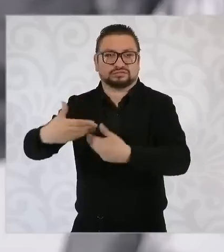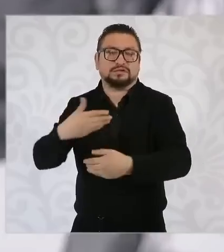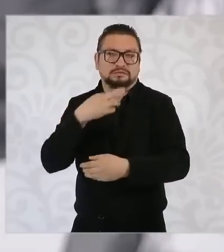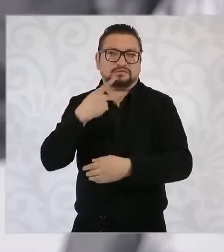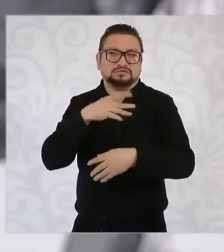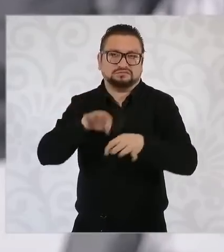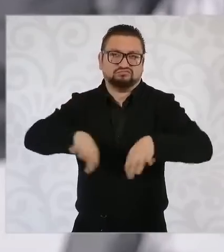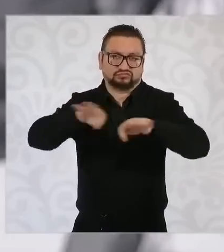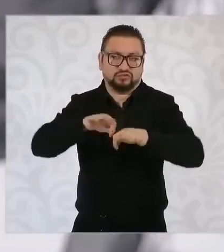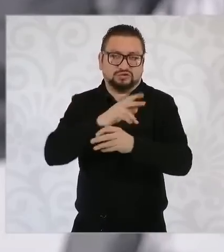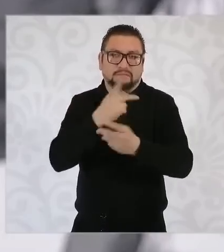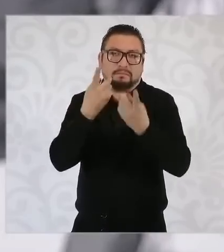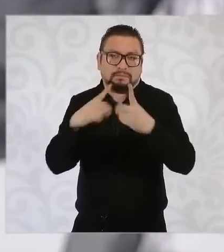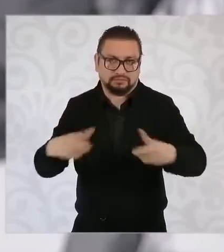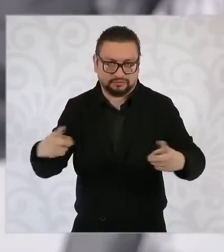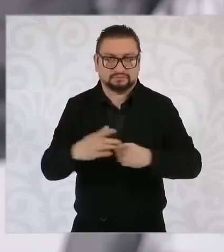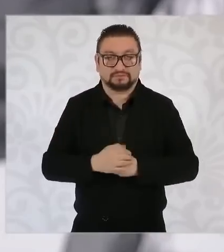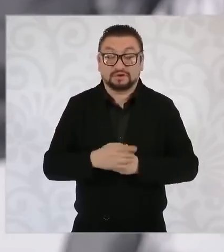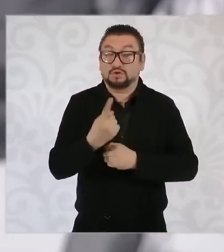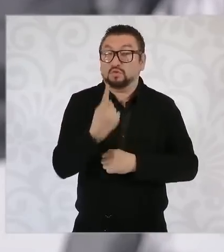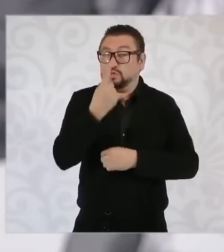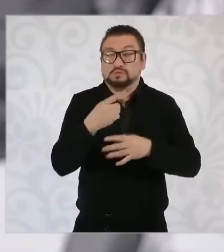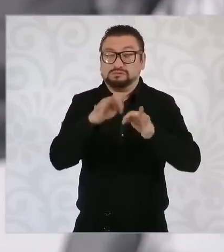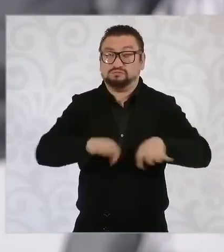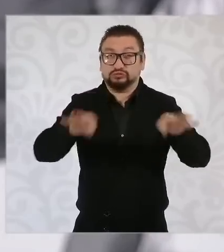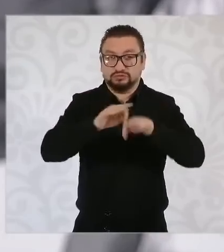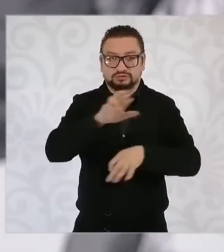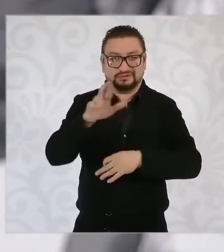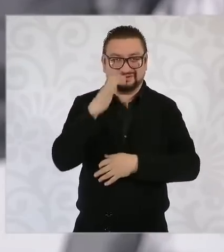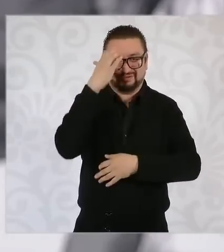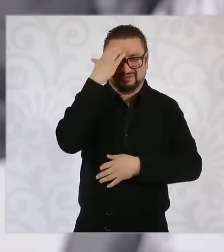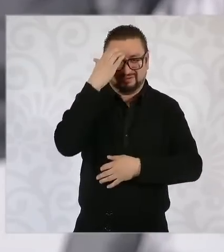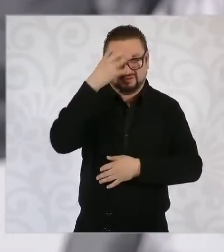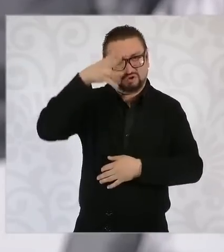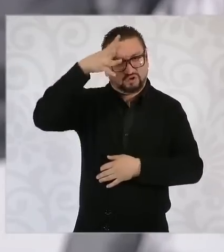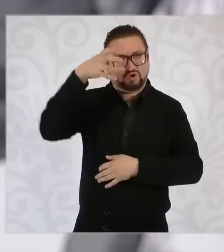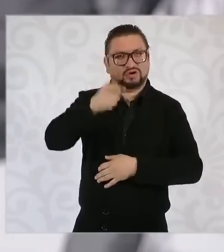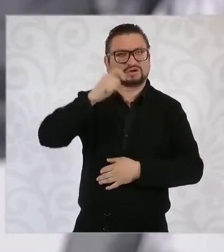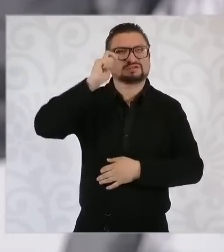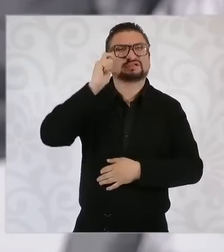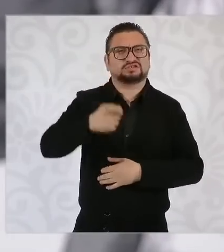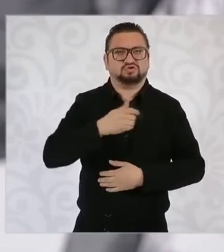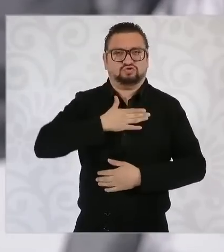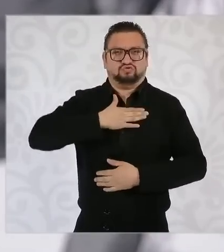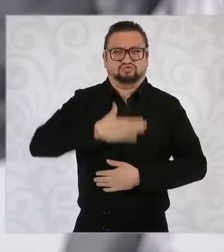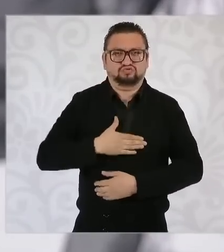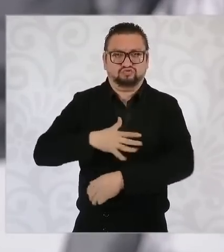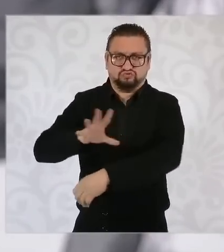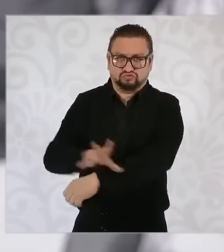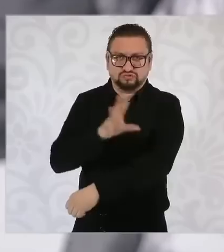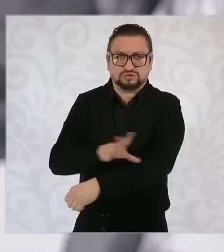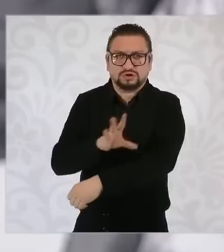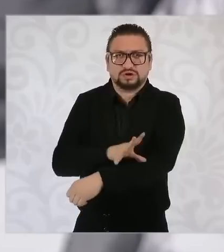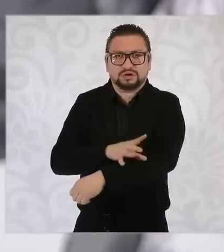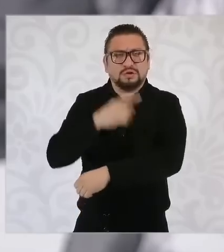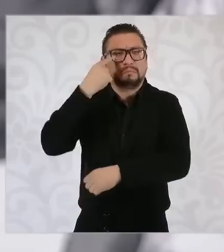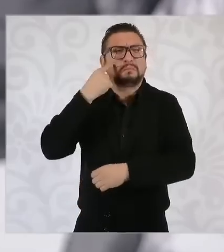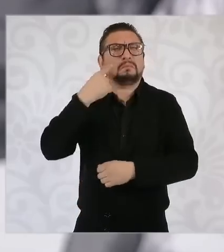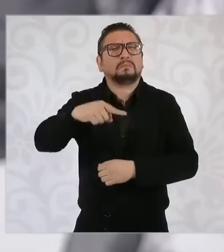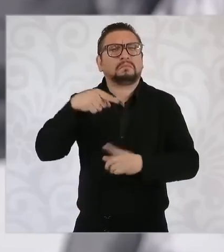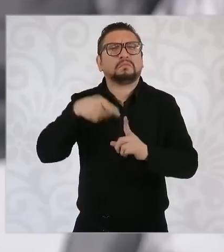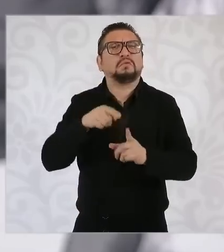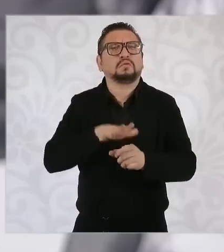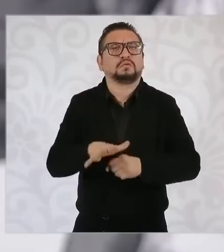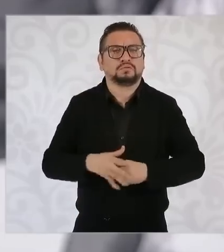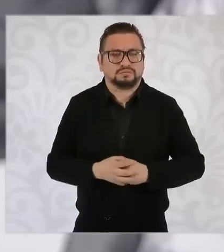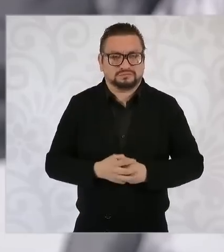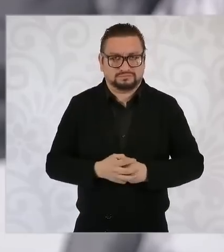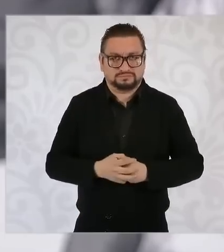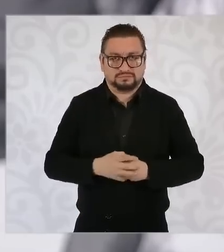reconoce por primera vez el concepto de Justicia energética para reducir las desigualdades en el